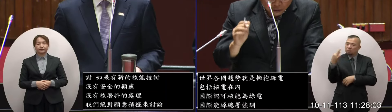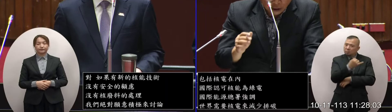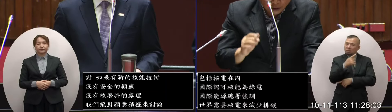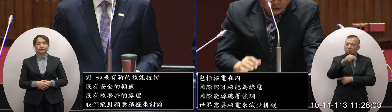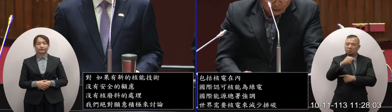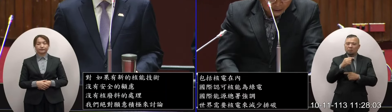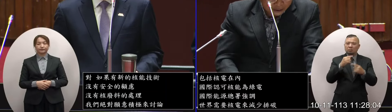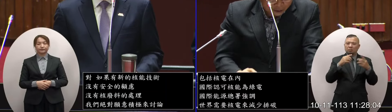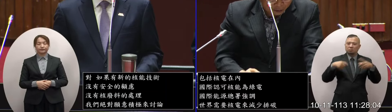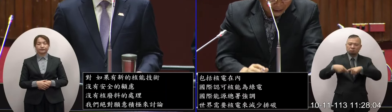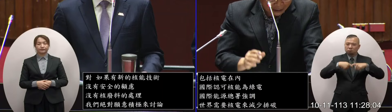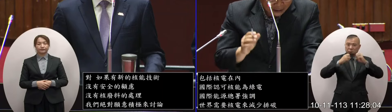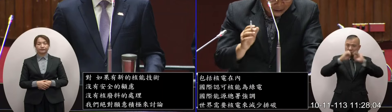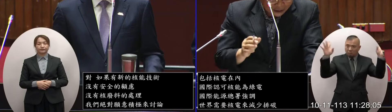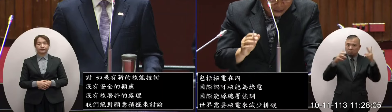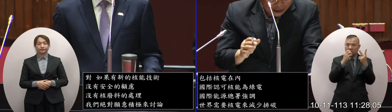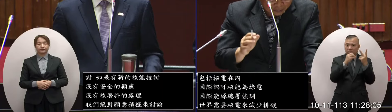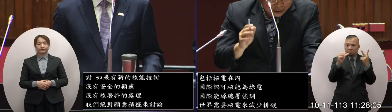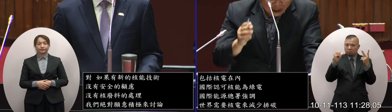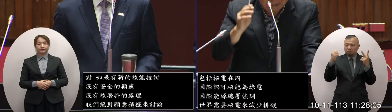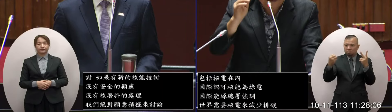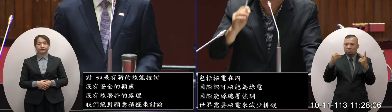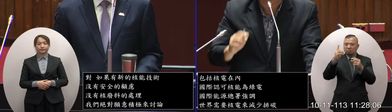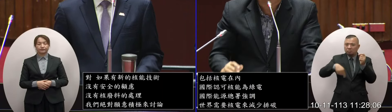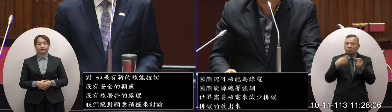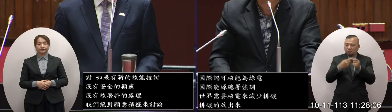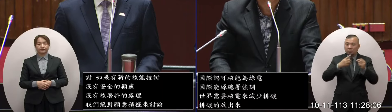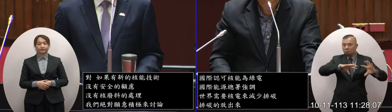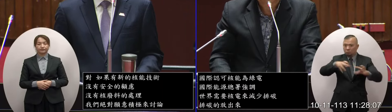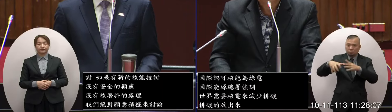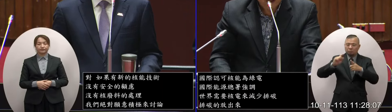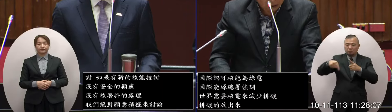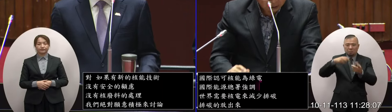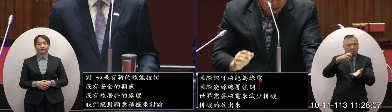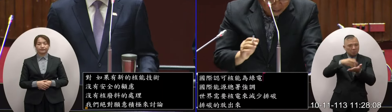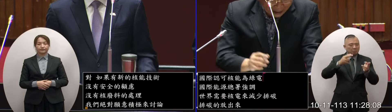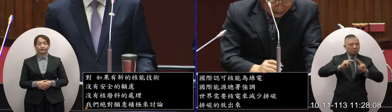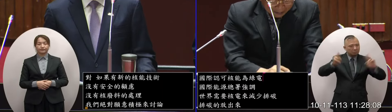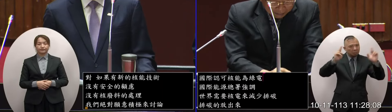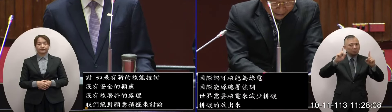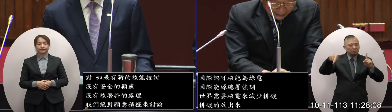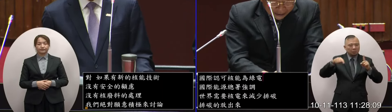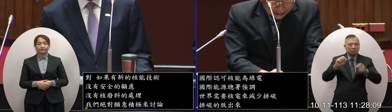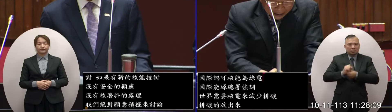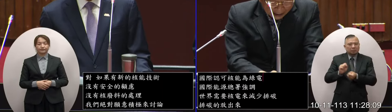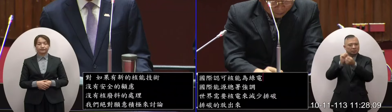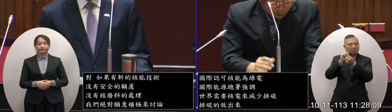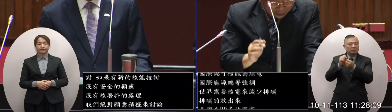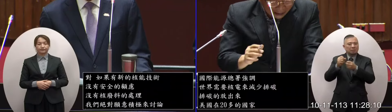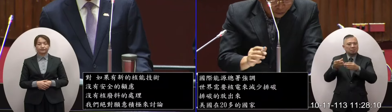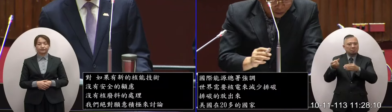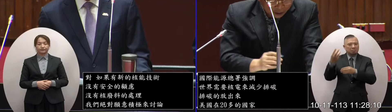全球核能容量 增加為三倍的目標 那美日 韓都大舉